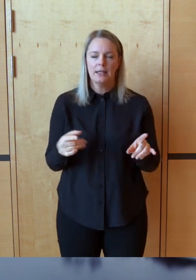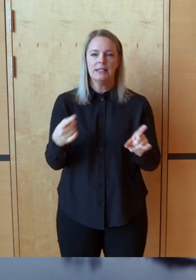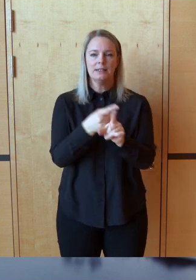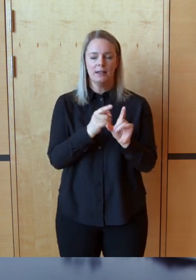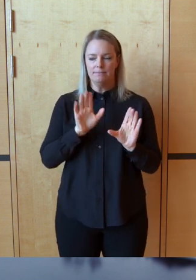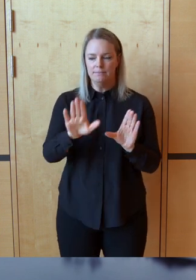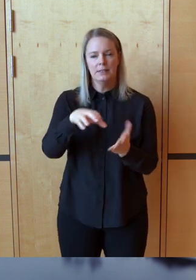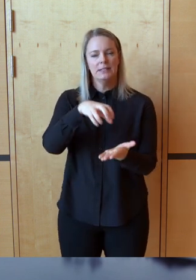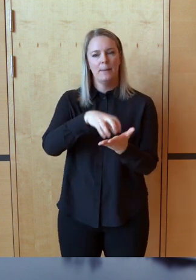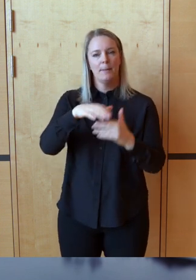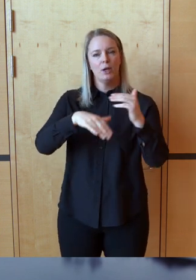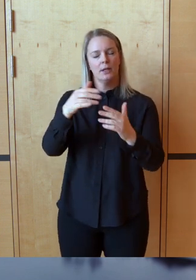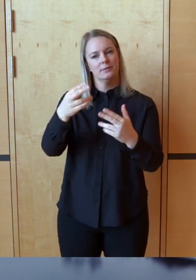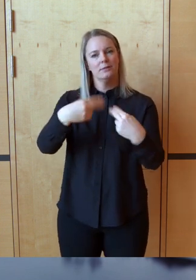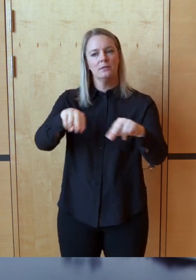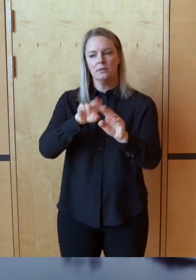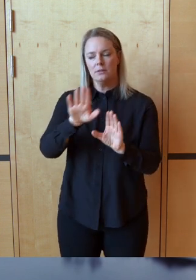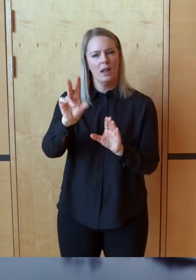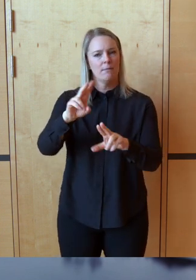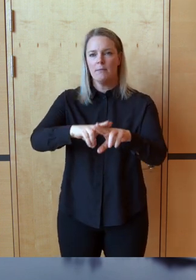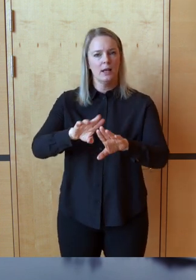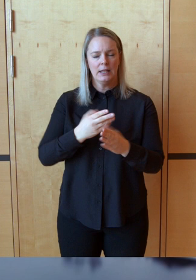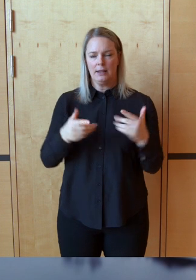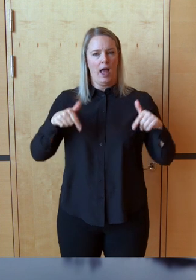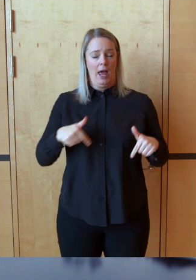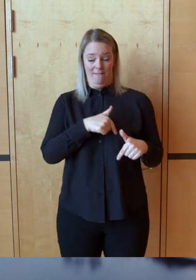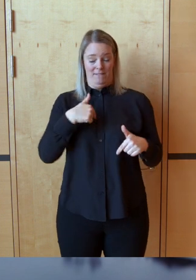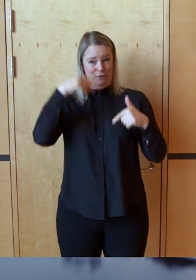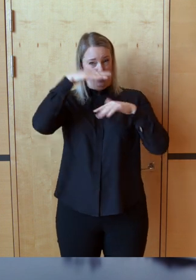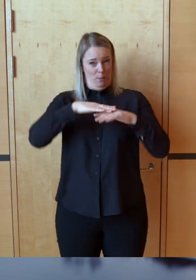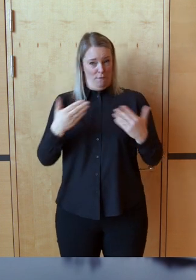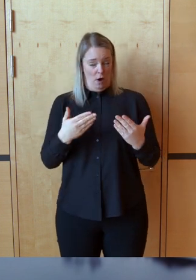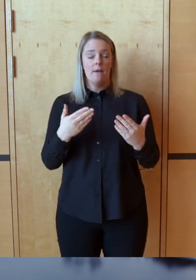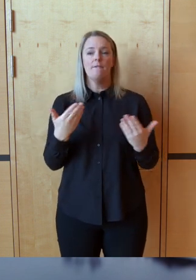Den ett annat Forum utan där vi ska fundera på det är vad behöver Skellefteå